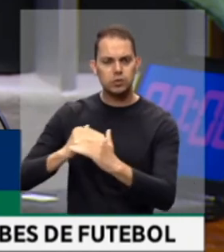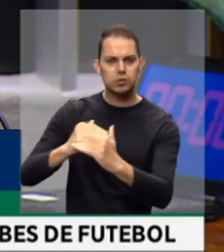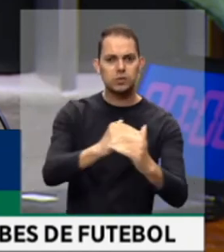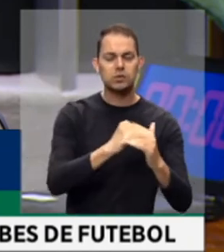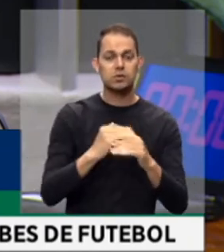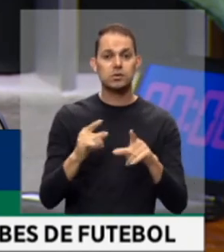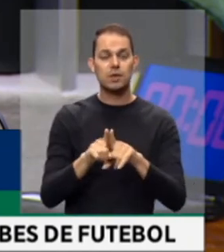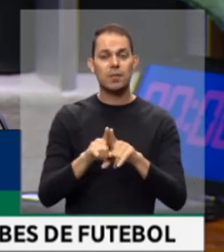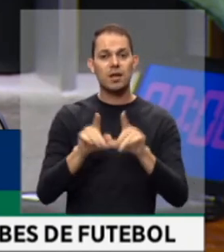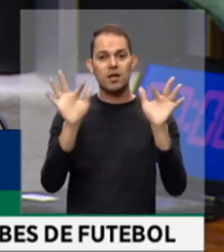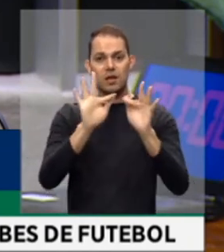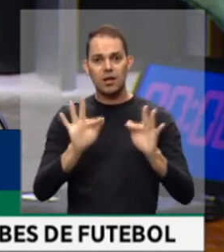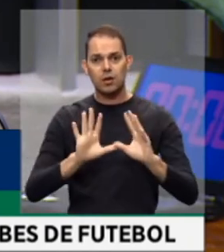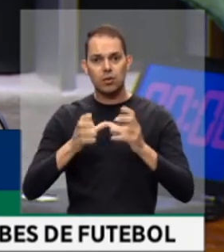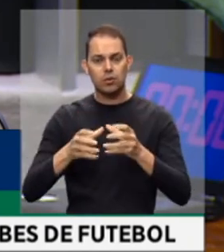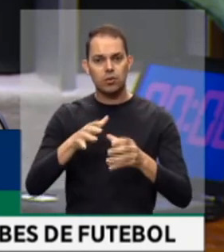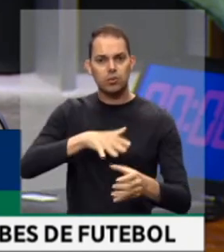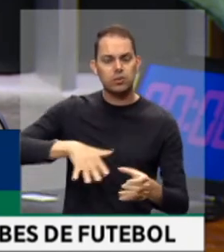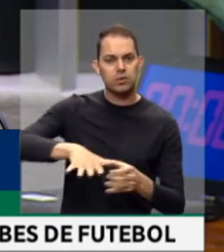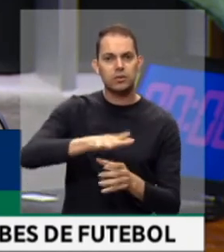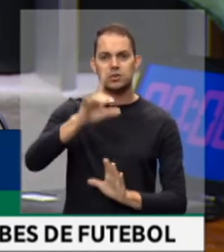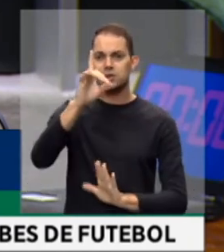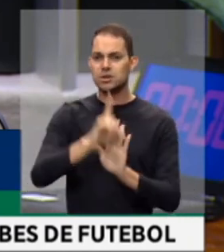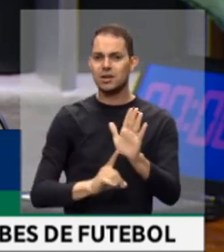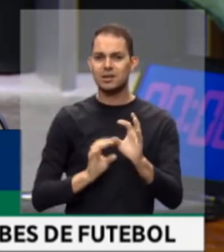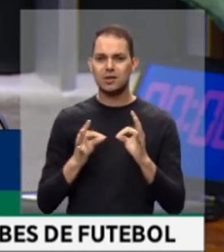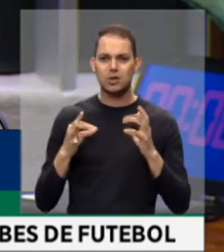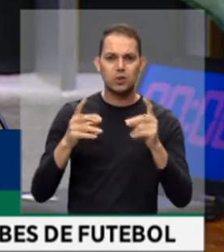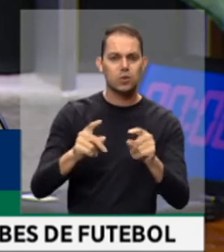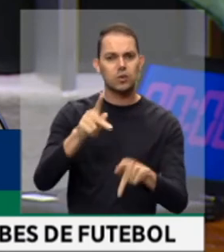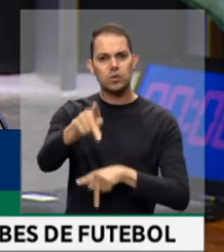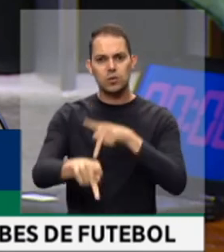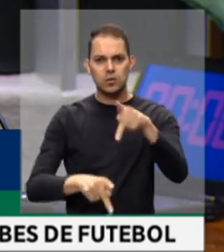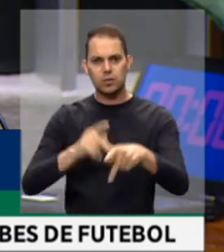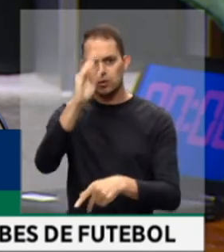BRASIL... VERDADEIRAMENTE JUSTO E SONHAM COM A FELICIDADE COLETIVA COMO UM